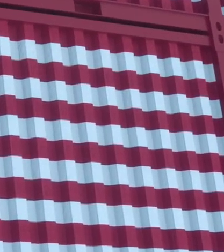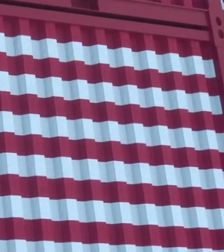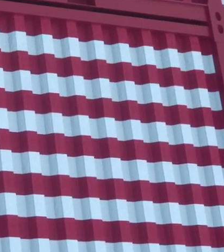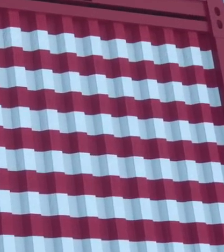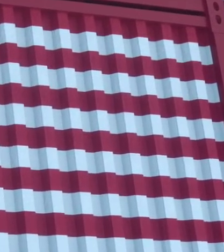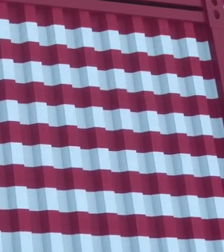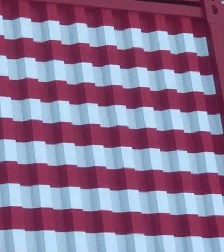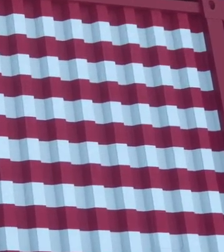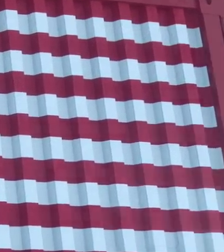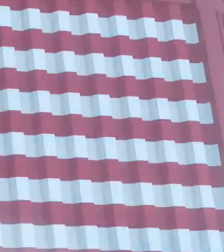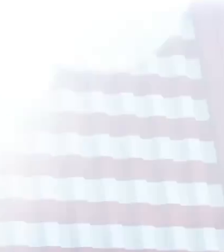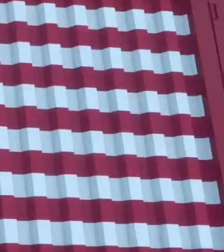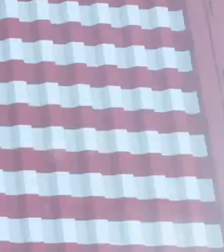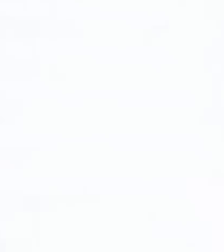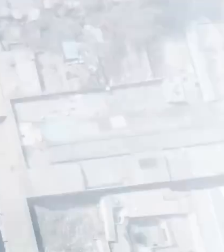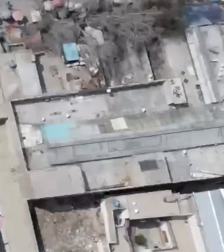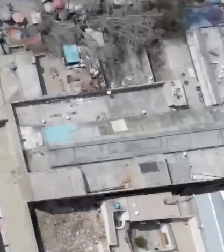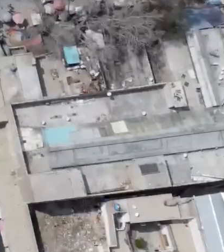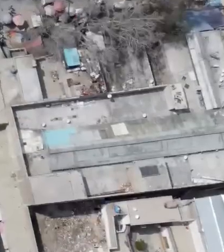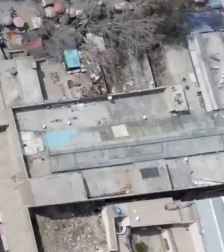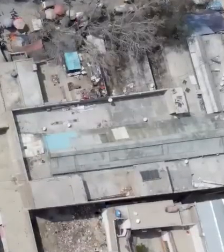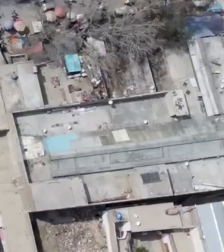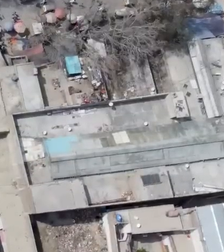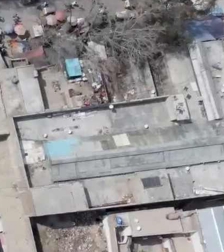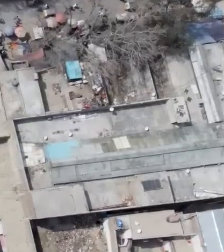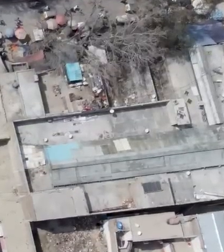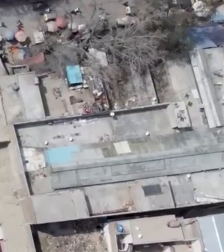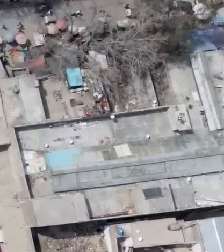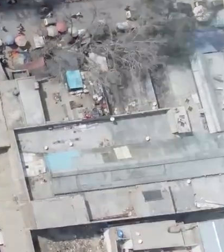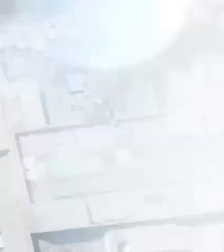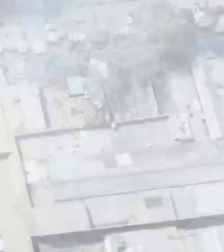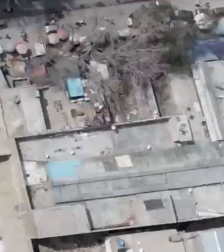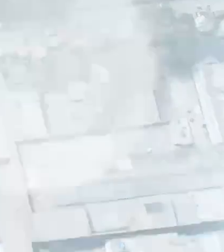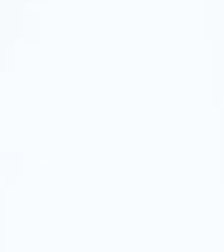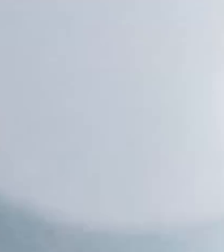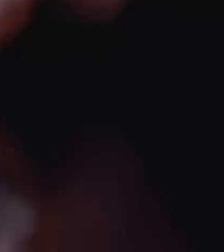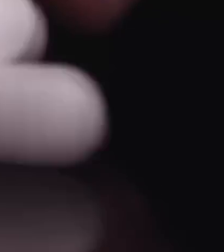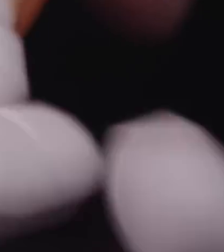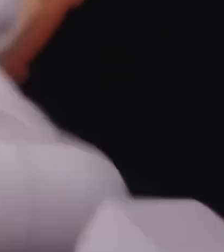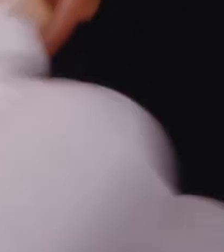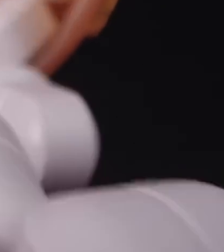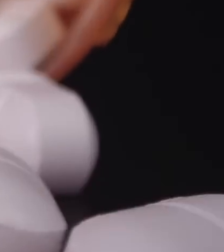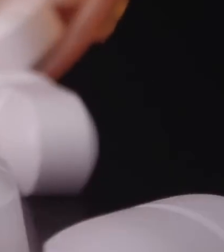acciones contundentes contra la delincuencia organizada y el tráfico de fentanilo así como